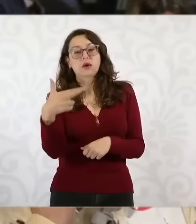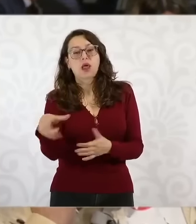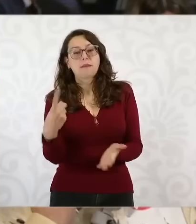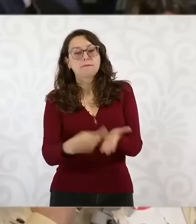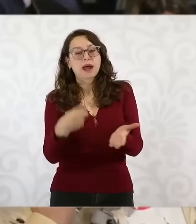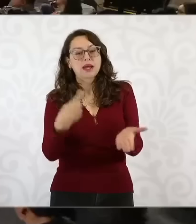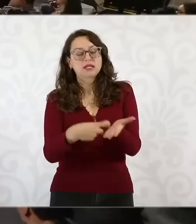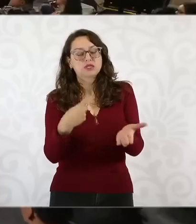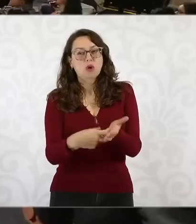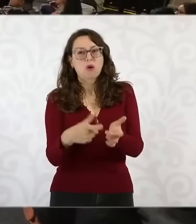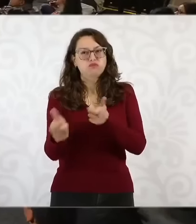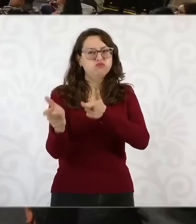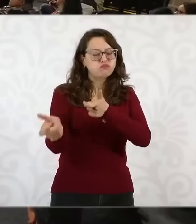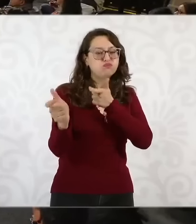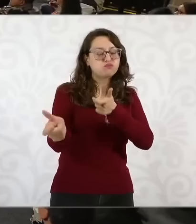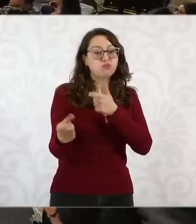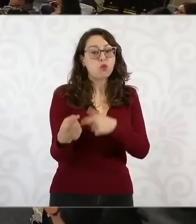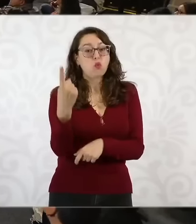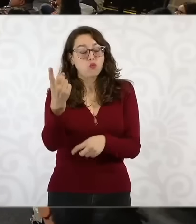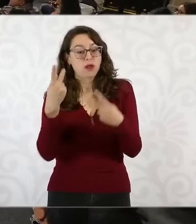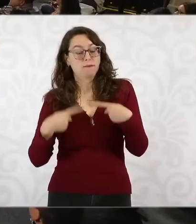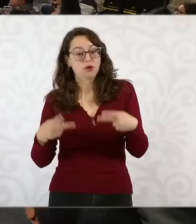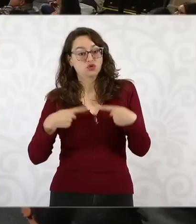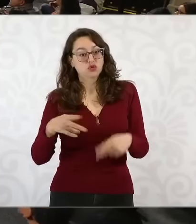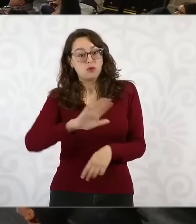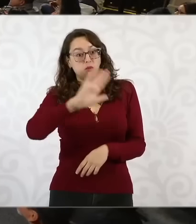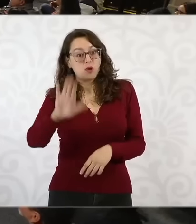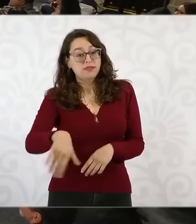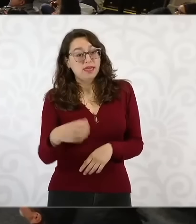Dejó una persona muerta y tres heridas. Fue el domingo.